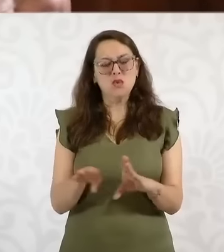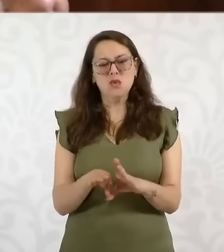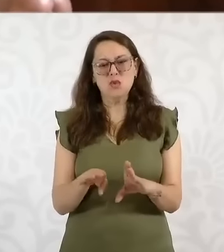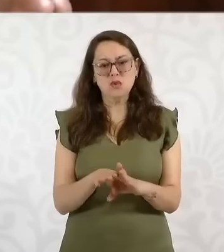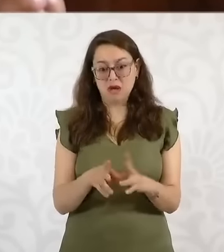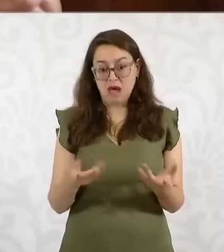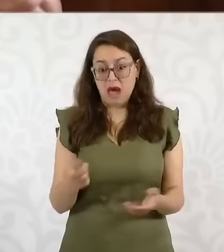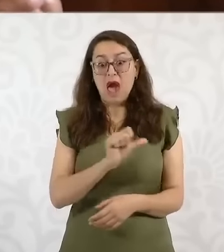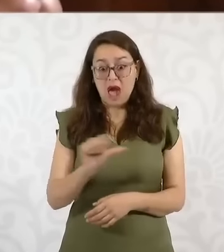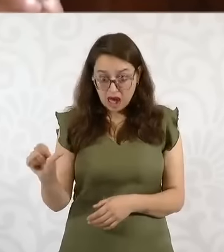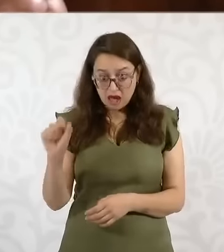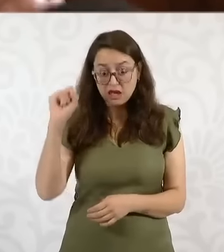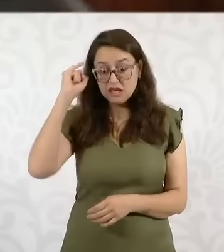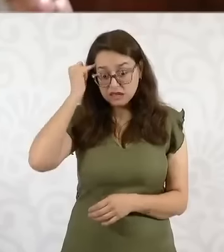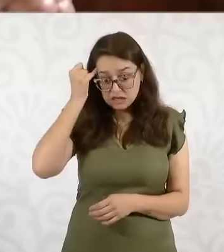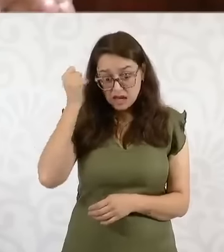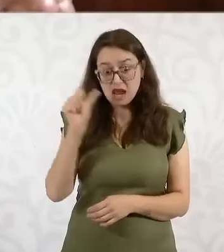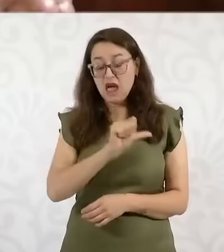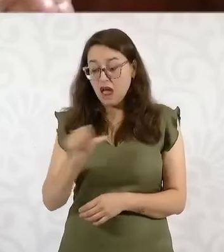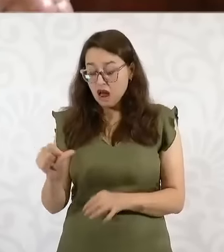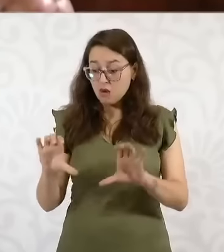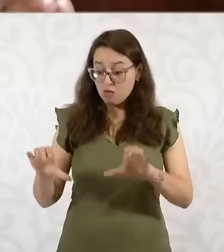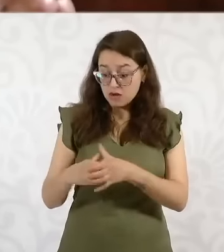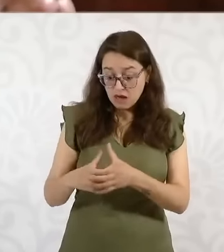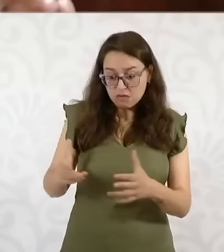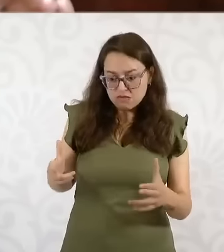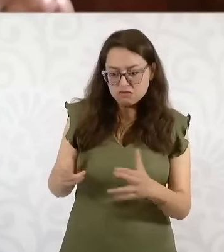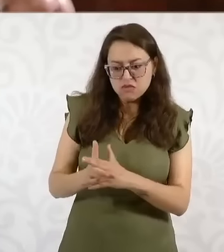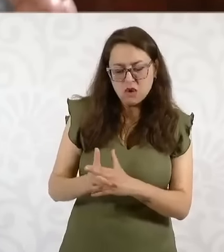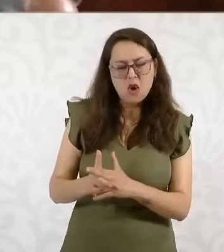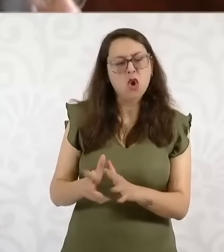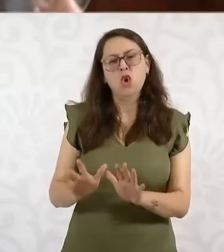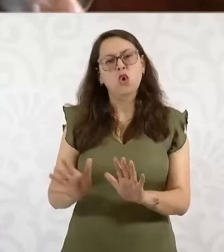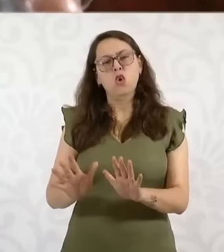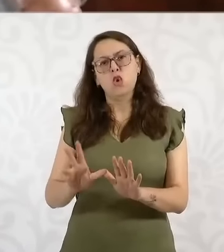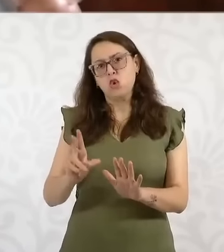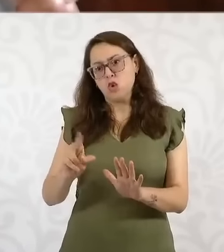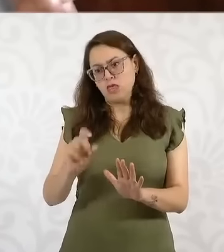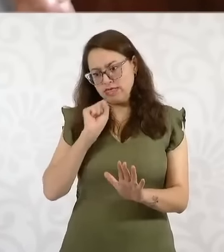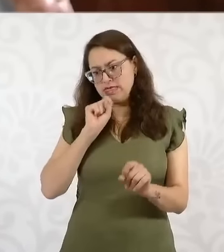asesinato de algún integrante de alguna comunidad, sino aquellas acciones que se puedan realizar en